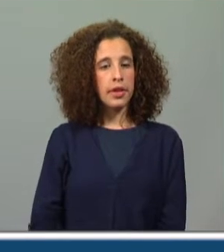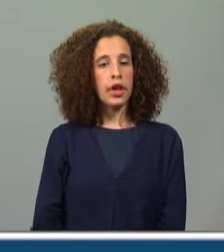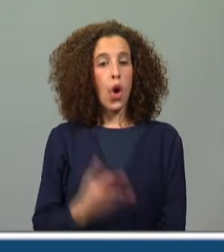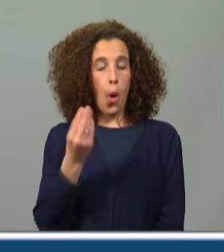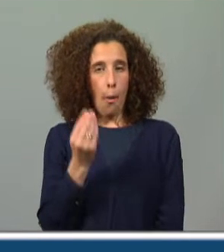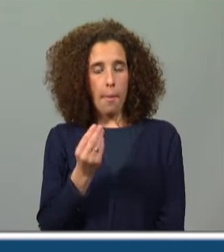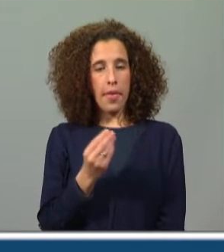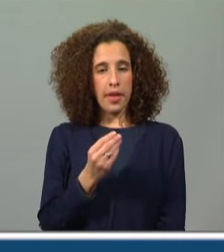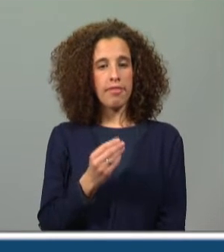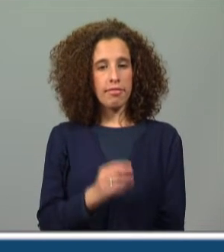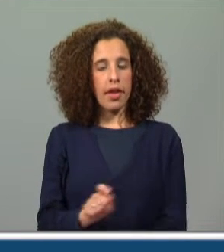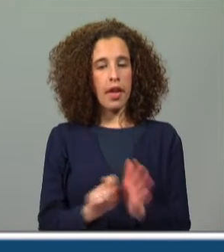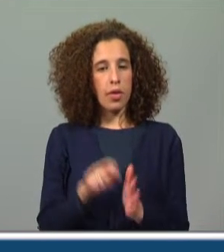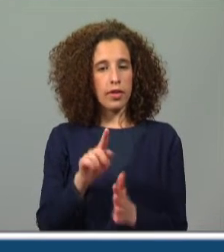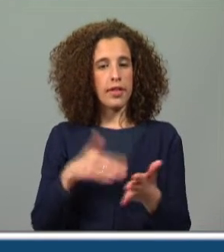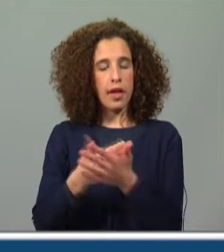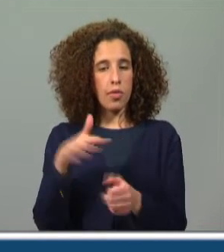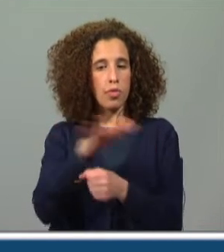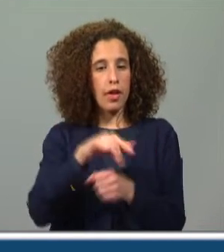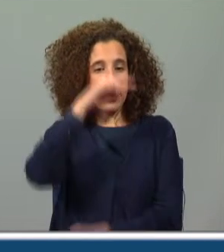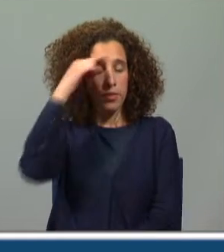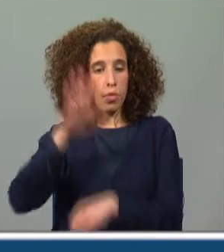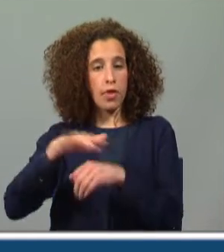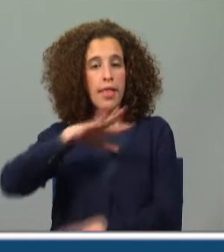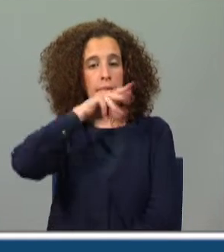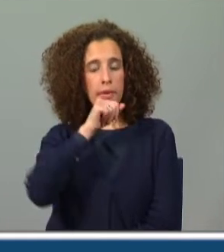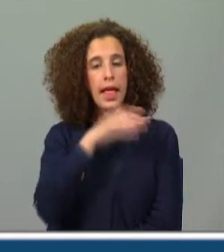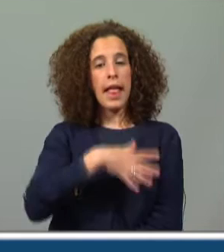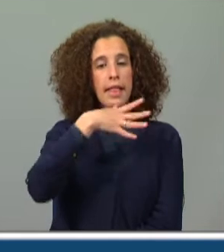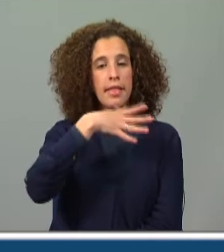o que a deixava numa situação difícil perante a sua mãe a narradora devia 這使她陷入困境敘述者應該在她母親面前